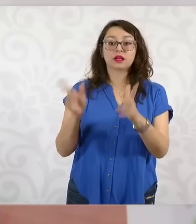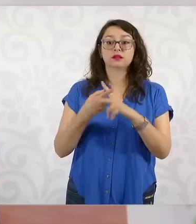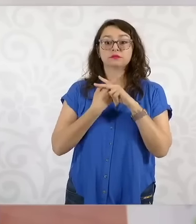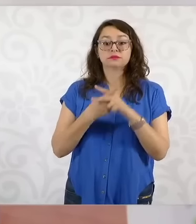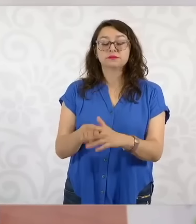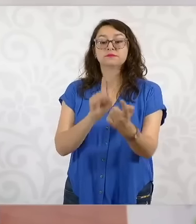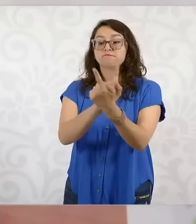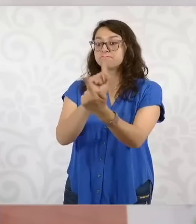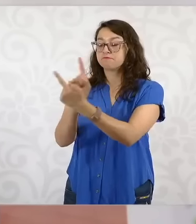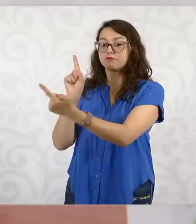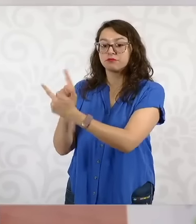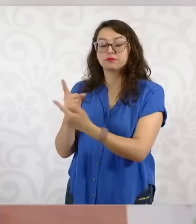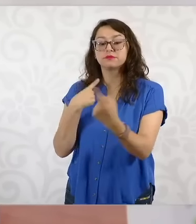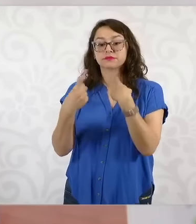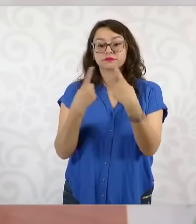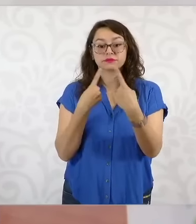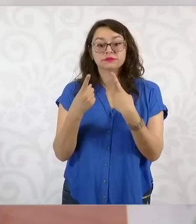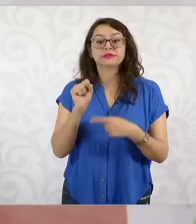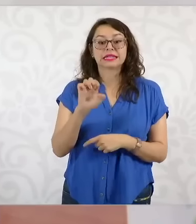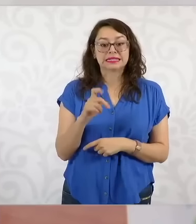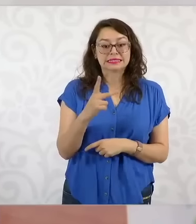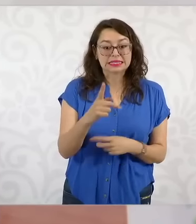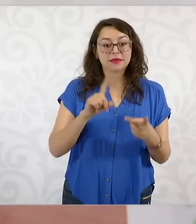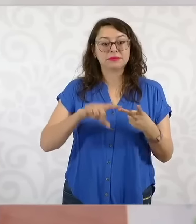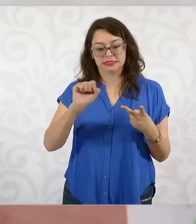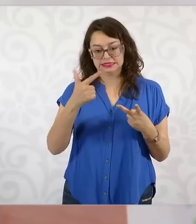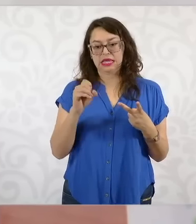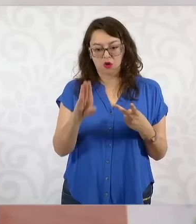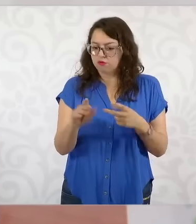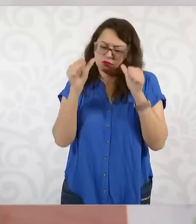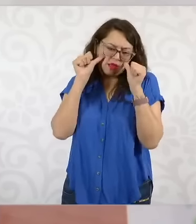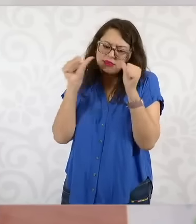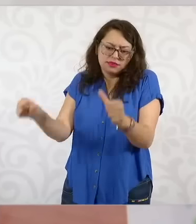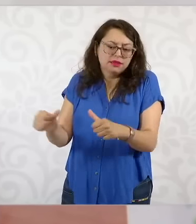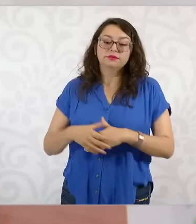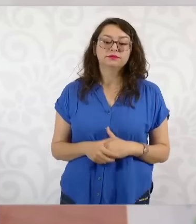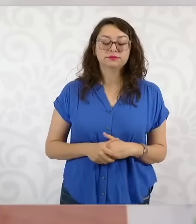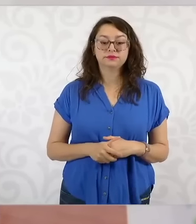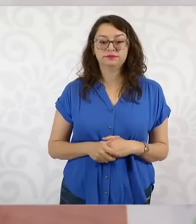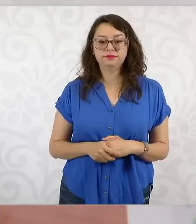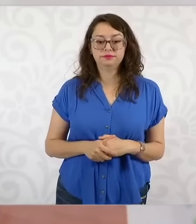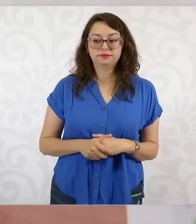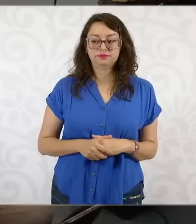de Gobernación y Secretaría de Educación Pública. Se va a atender los bloqueos, presidenta,